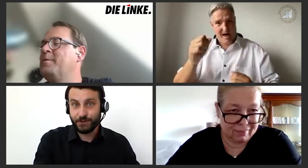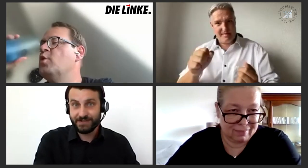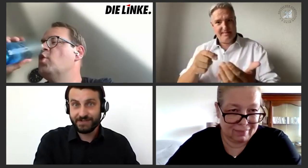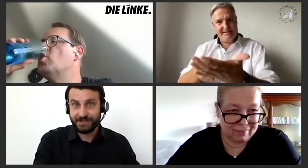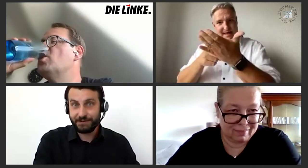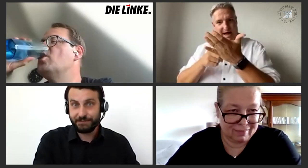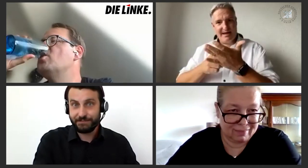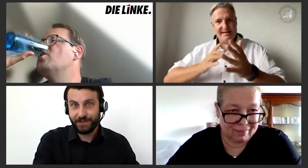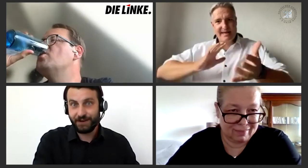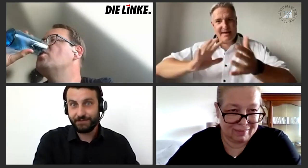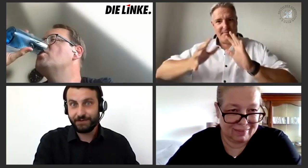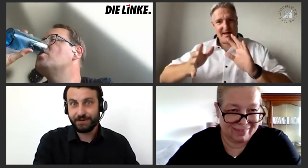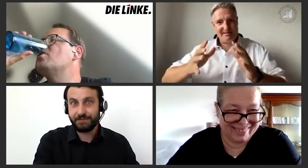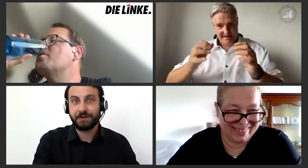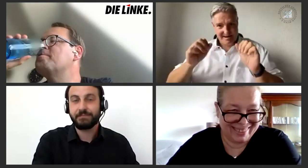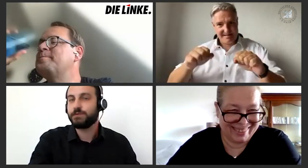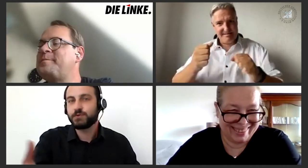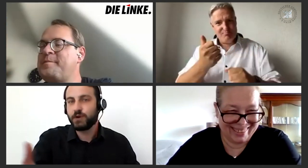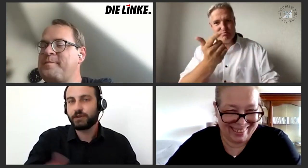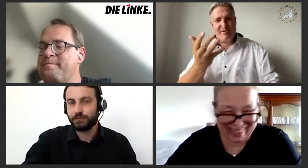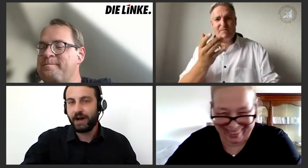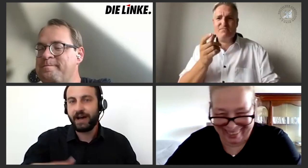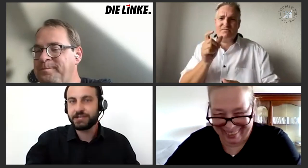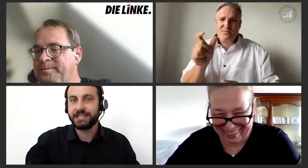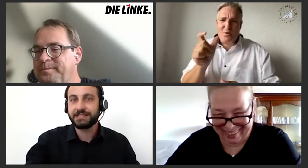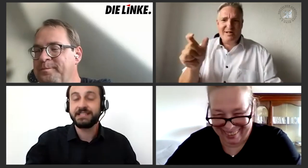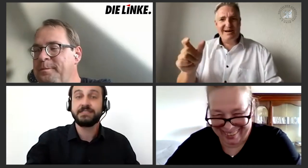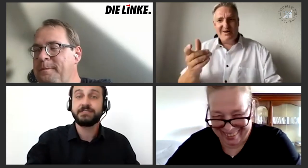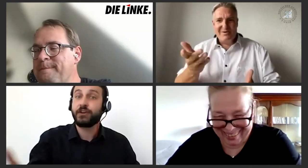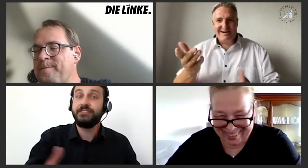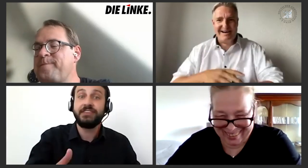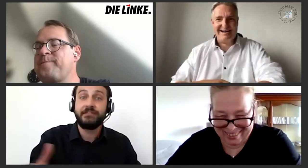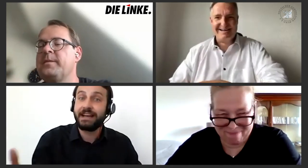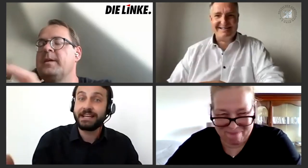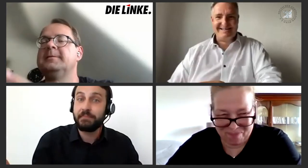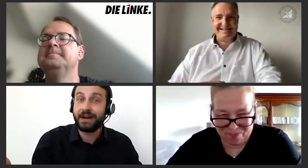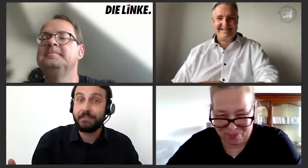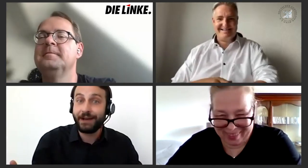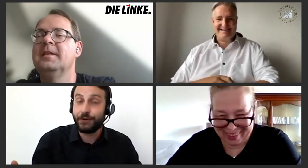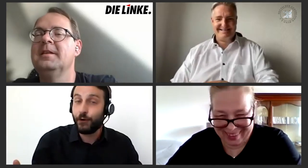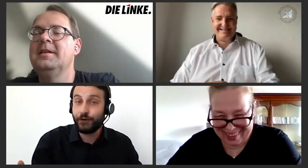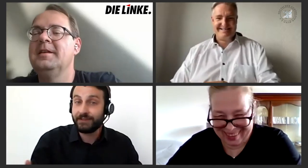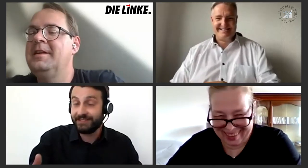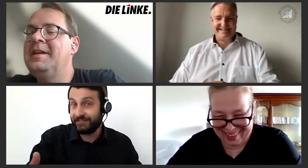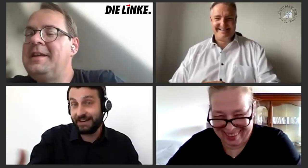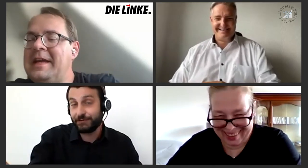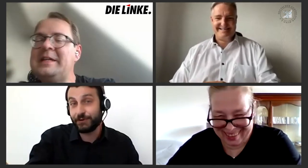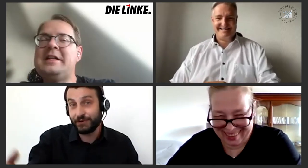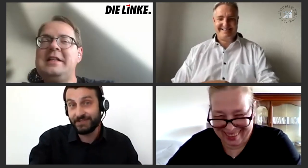Sie einen Gebärdensprachkurs... also eingestiegen sind. Können Sie denn vielleicht ein paar Gebärden